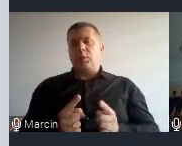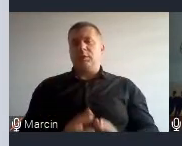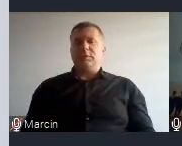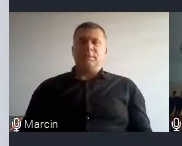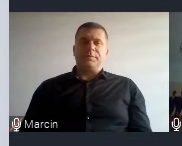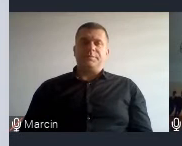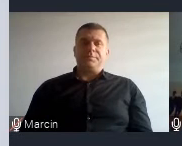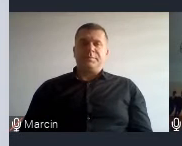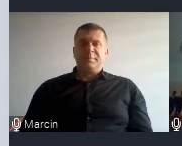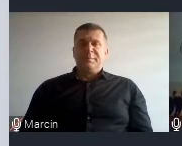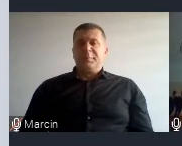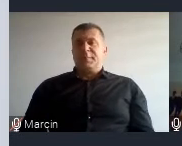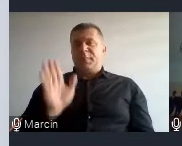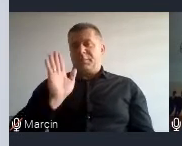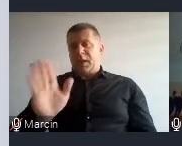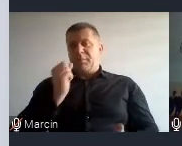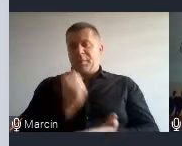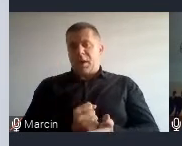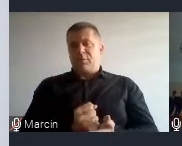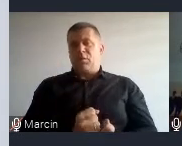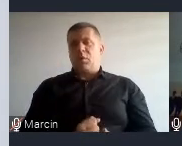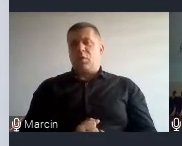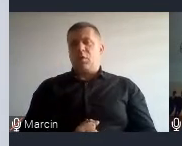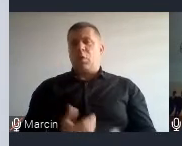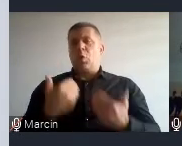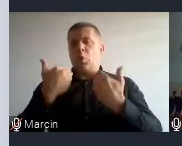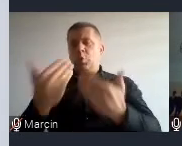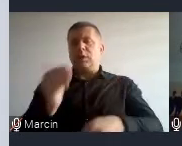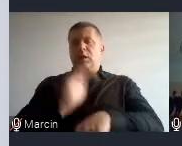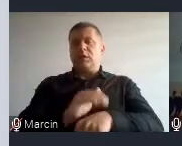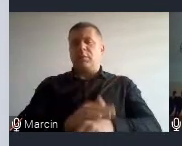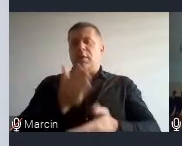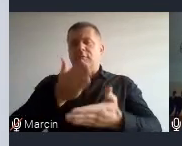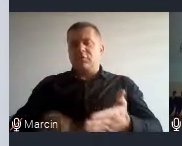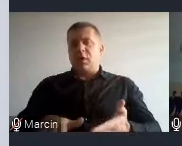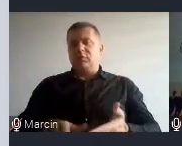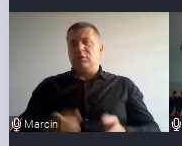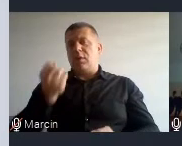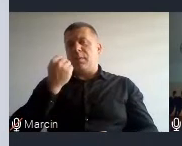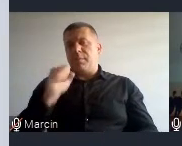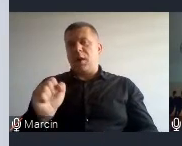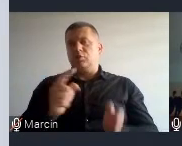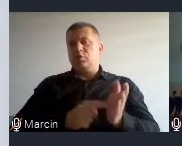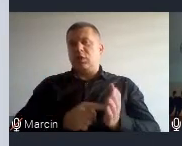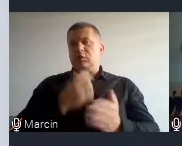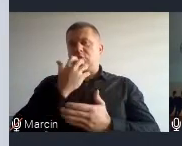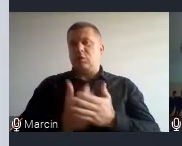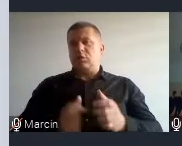Oczywiście macie Państwo prawo udzielania zamówienia w częściach i to jest bardzo często stosowany przypadek,